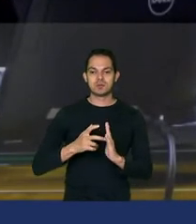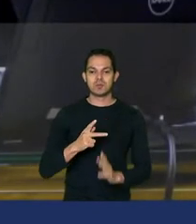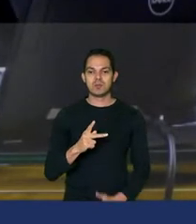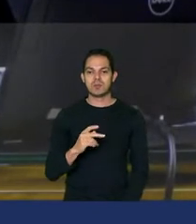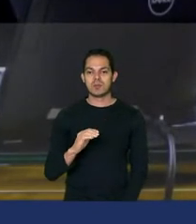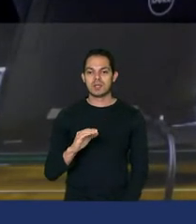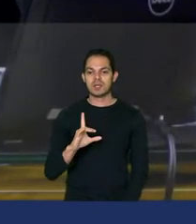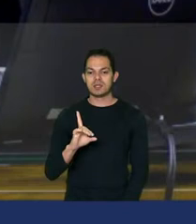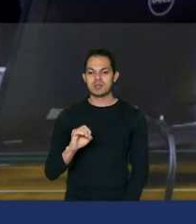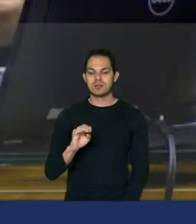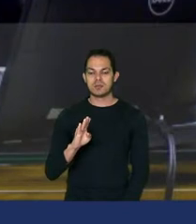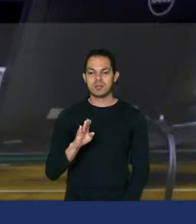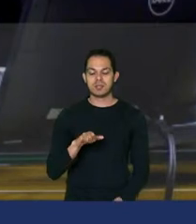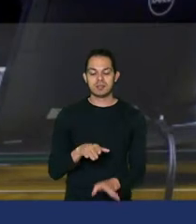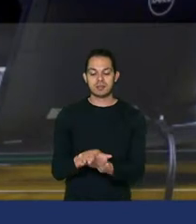BANCADA NÚMERO 14 DO PCDOB. PARA ENCAMINHAR A FAVOR DO